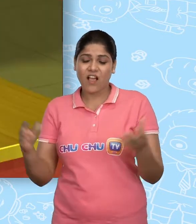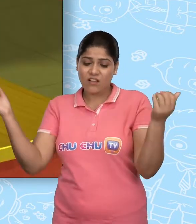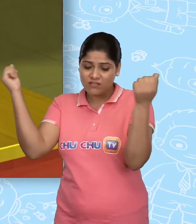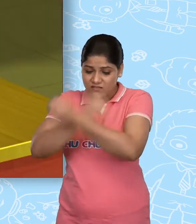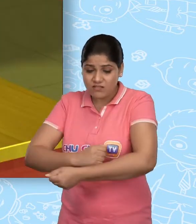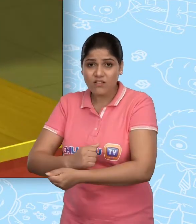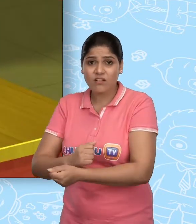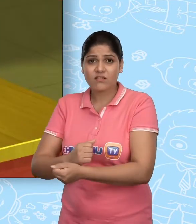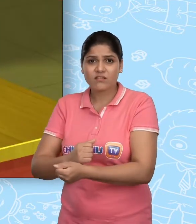Accident